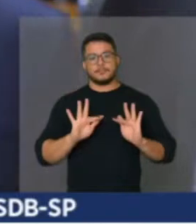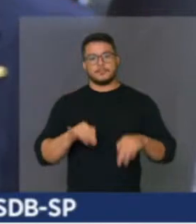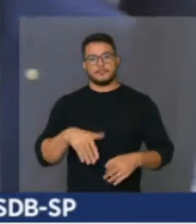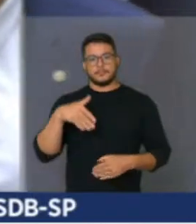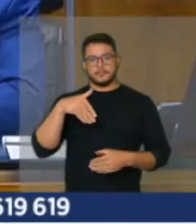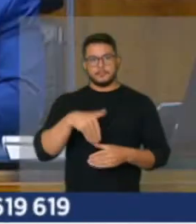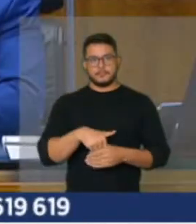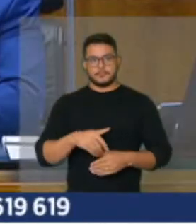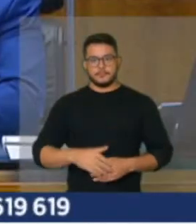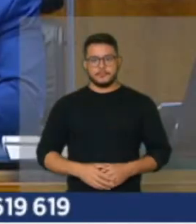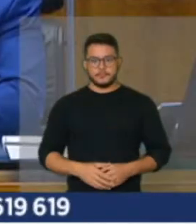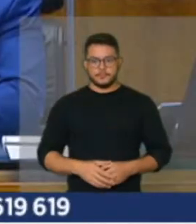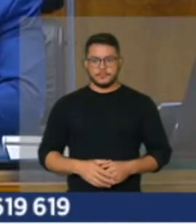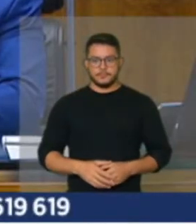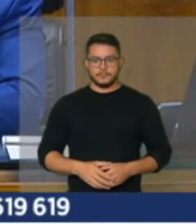FINALIZAR ESSA VOTAÇÃO. -- [PRESIDENTE]: PSDB